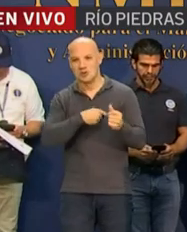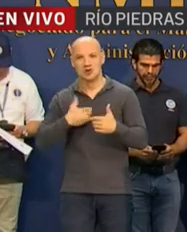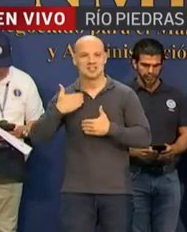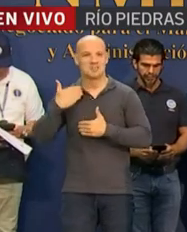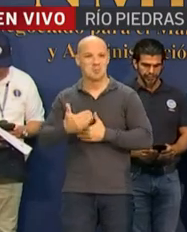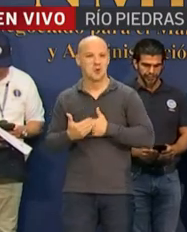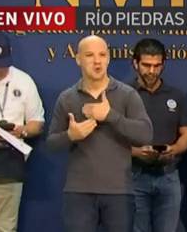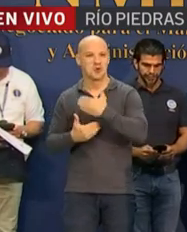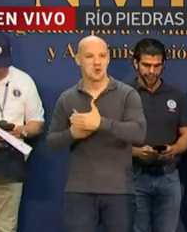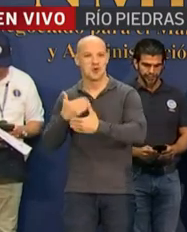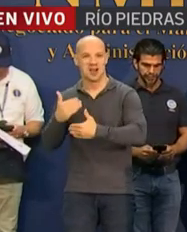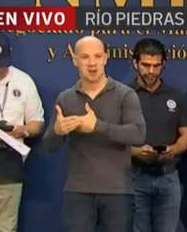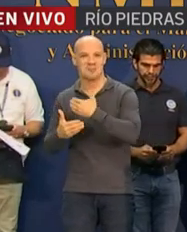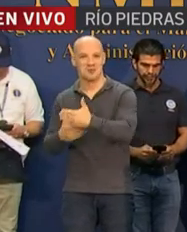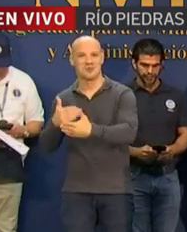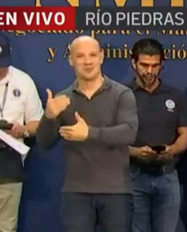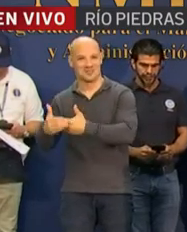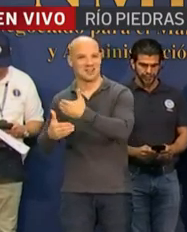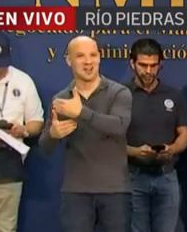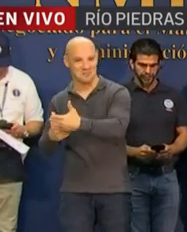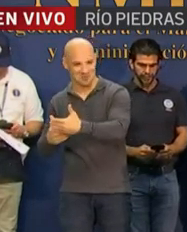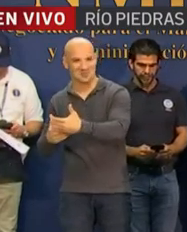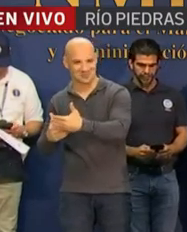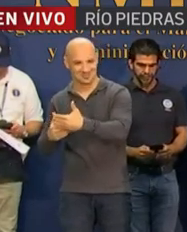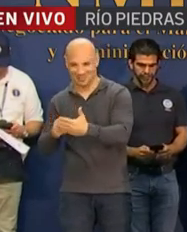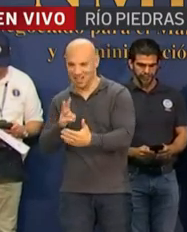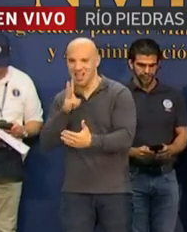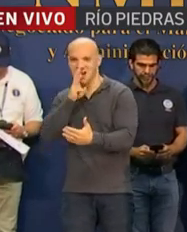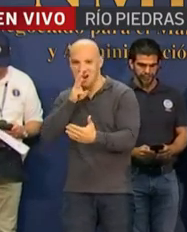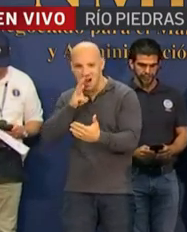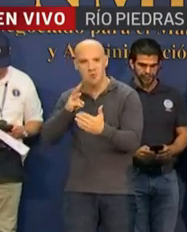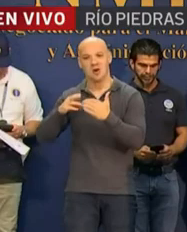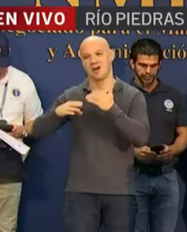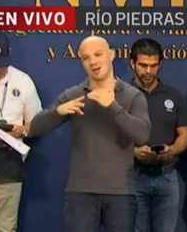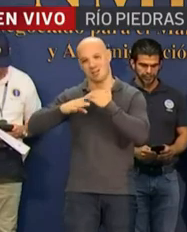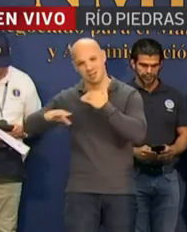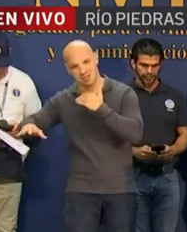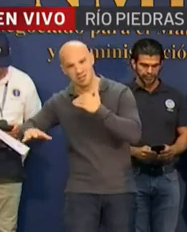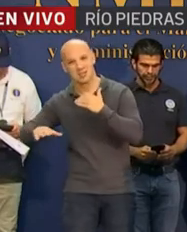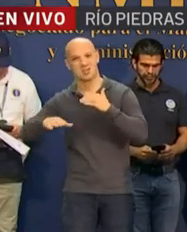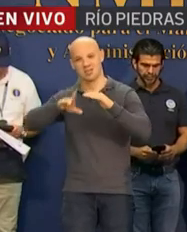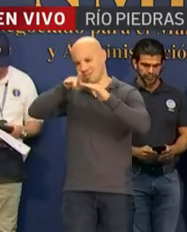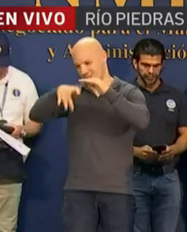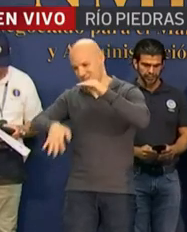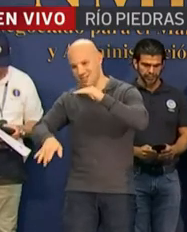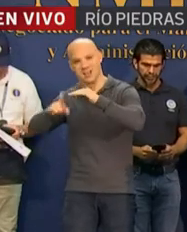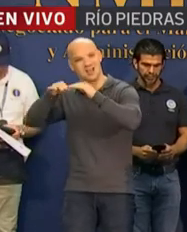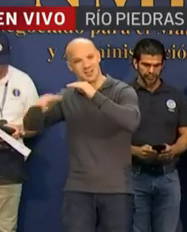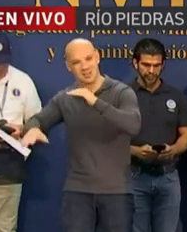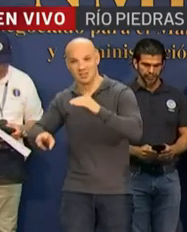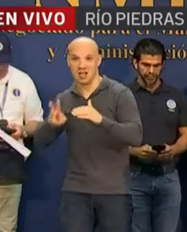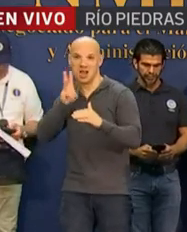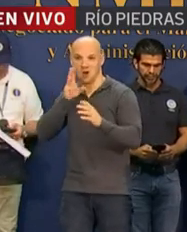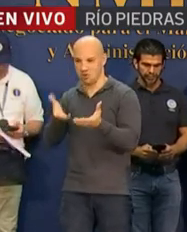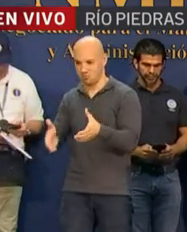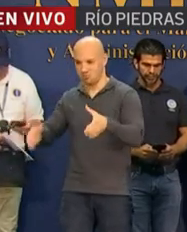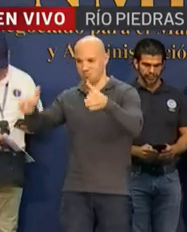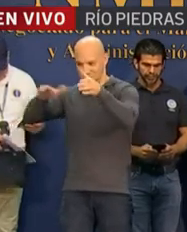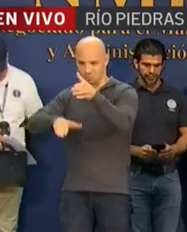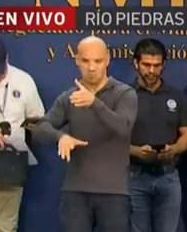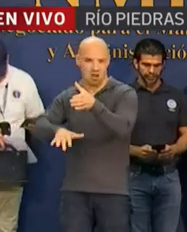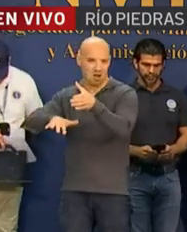SISTEMA SE ESTÁ RECUPERANDO. EL